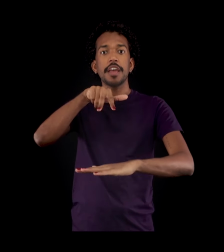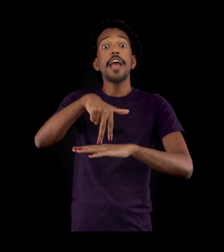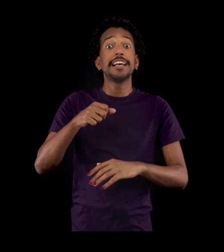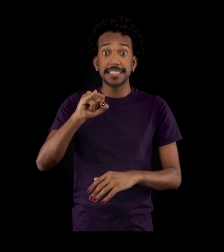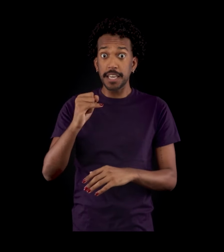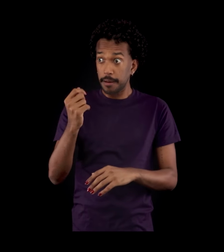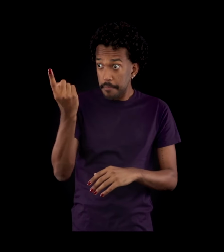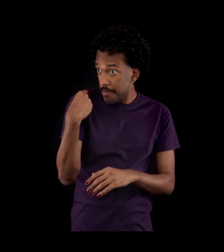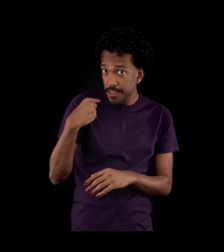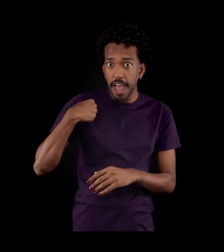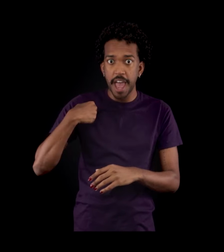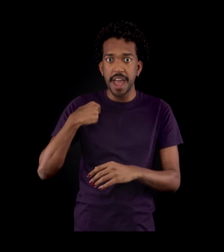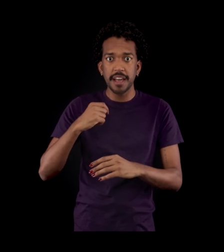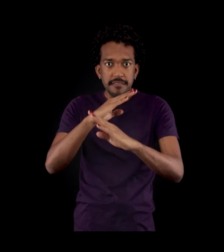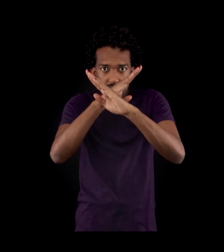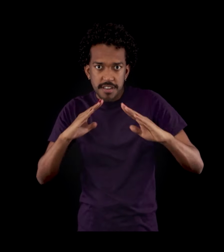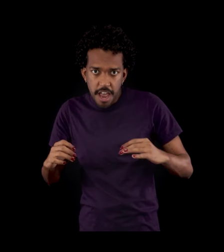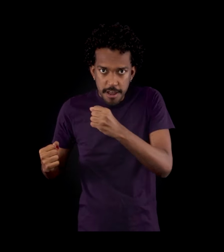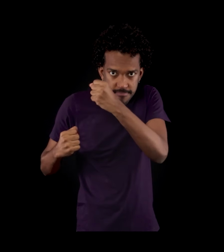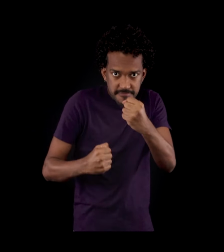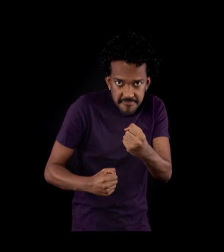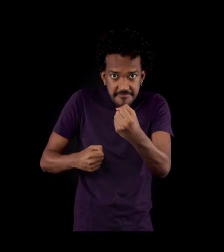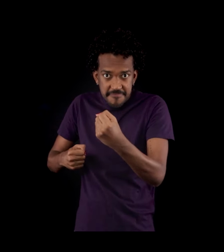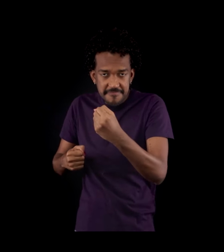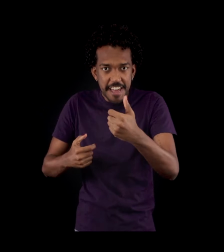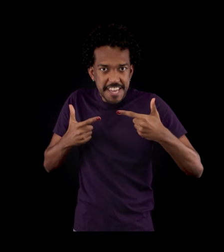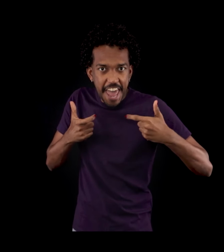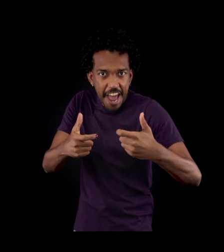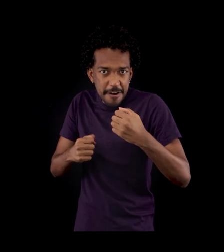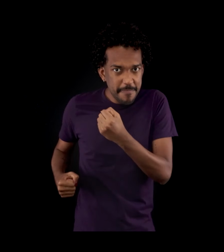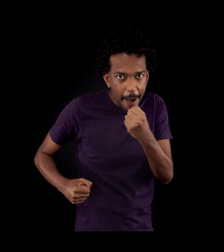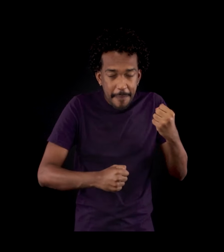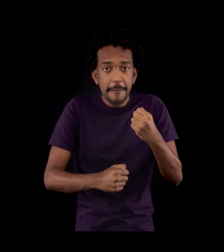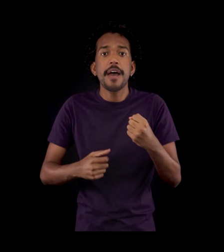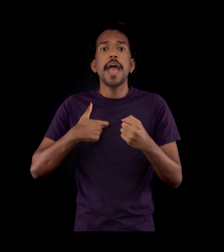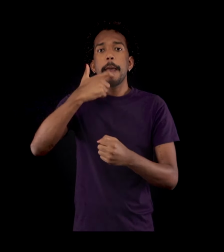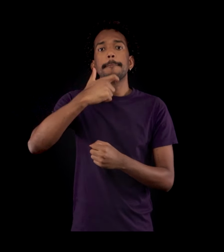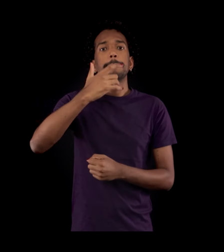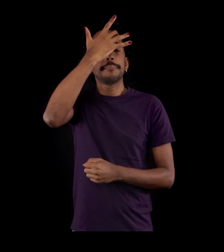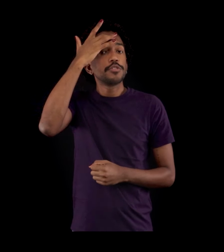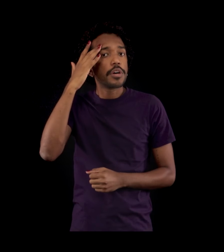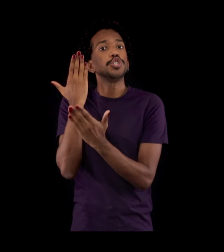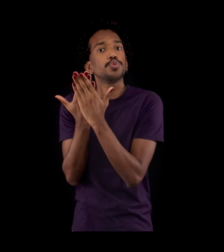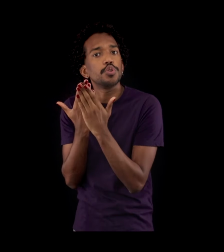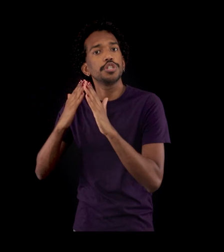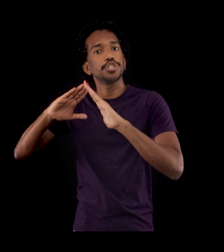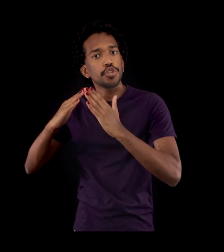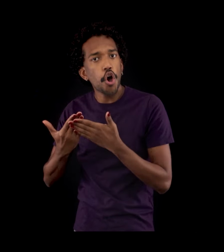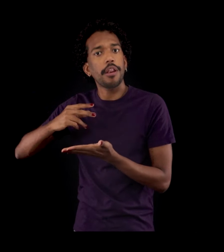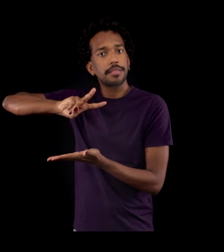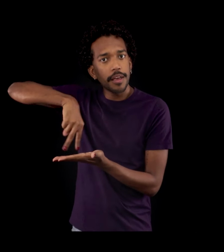É guerreiro, eu entrava lá como uma guerreira, mas também era a única pessoa que tinha passado por uma escola de dança,